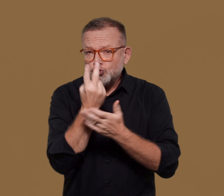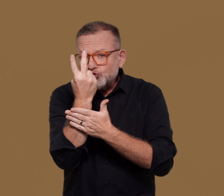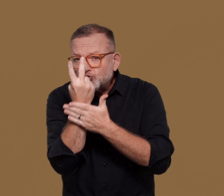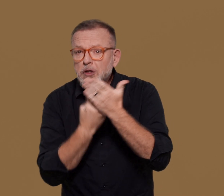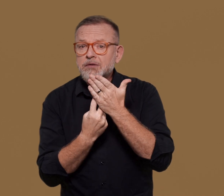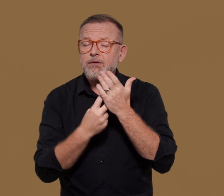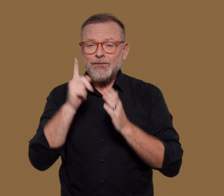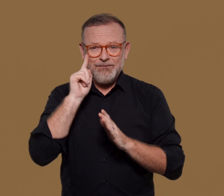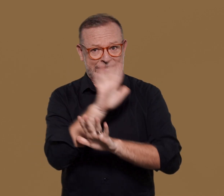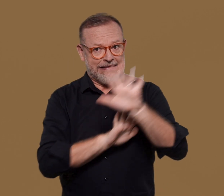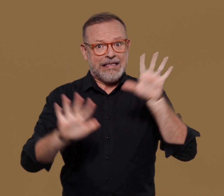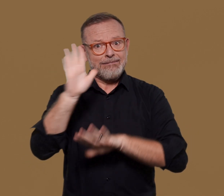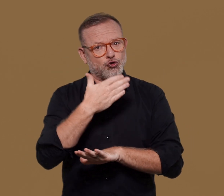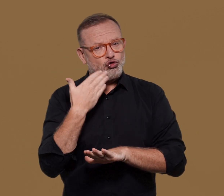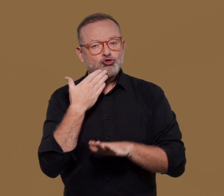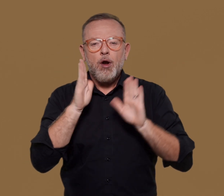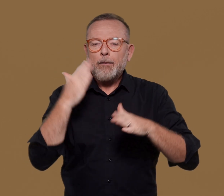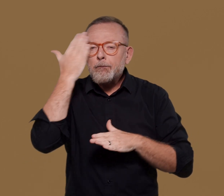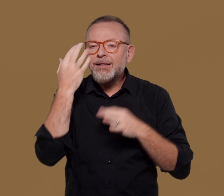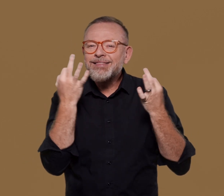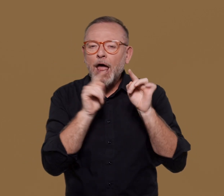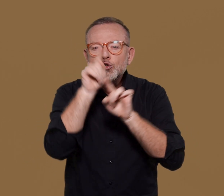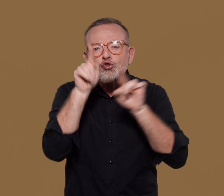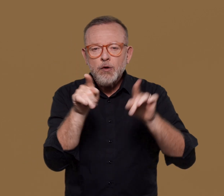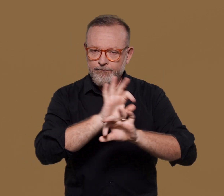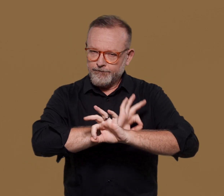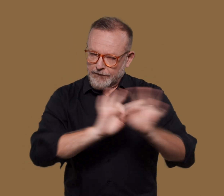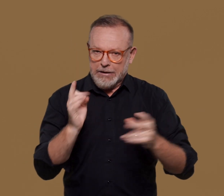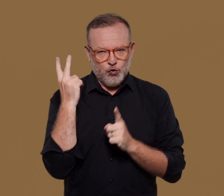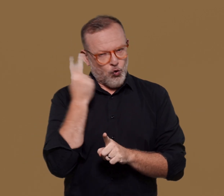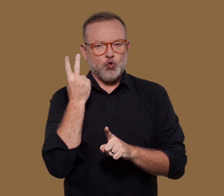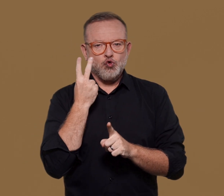a získat základní představu o zaměření a činnosti našeho